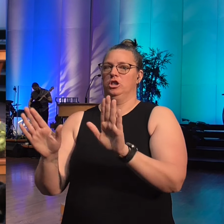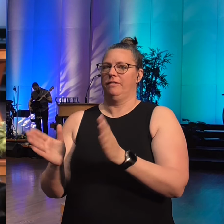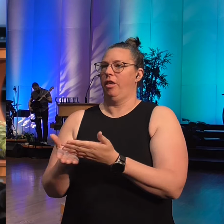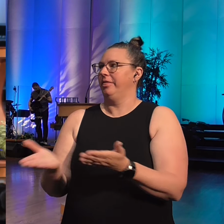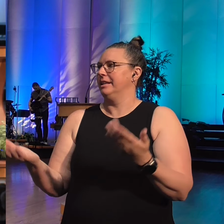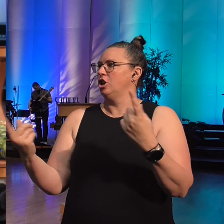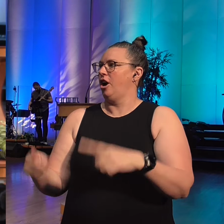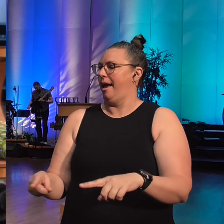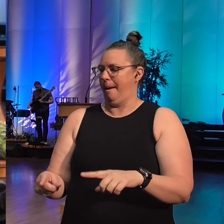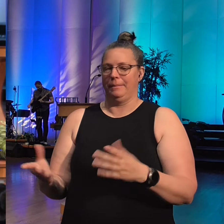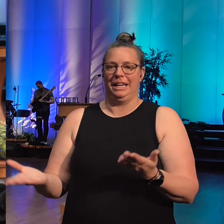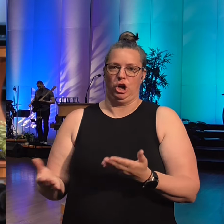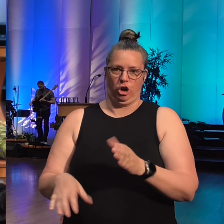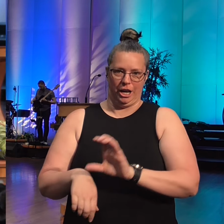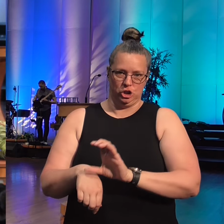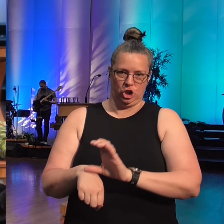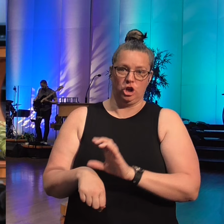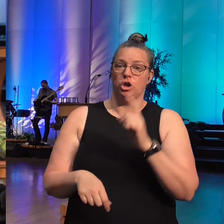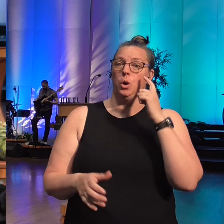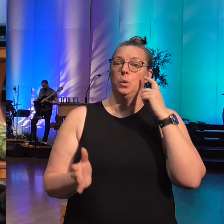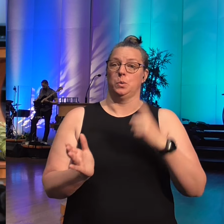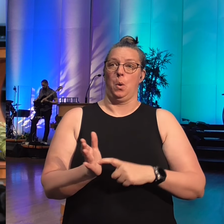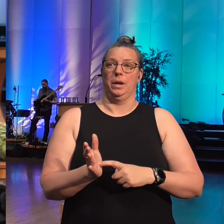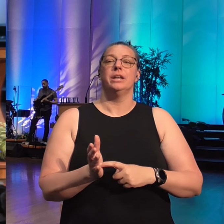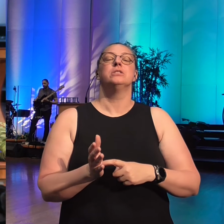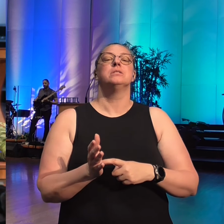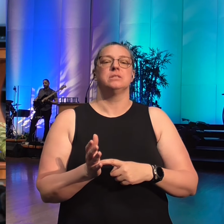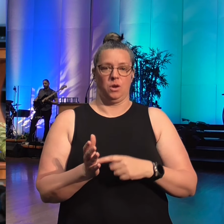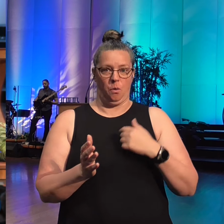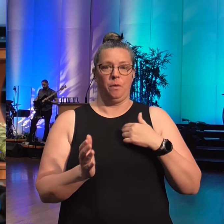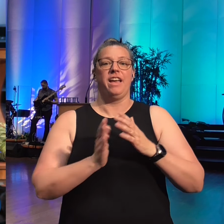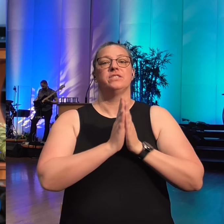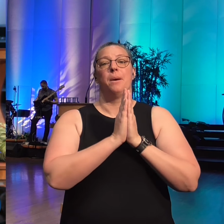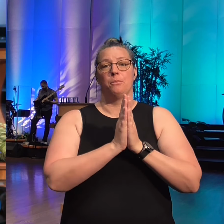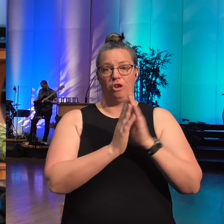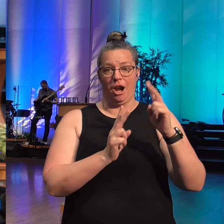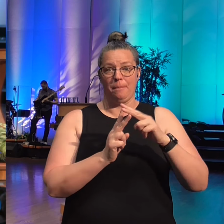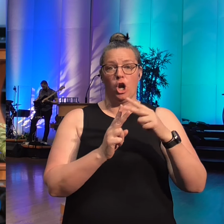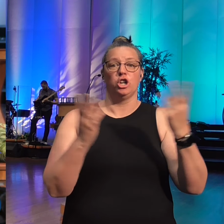aquí en Mile High Church Y notarás que nuestros compañeros de oración practicantes vienen al frente